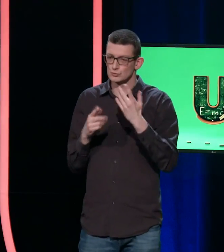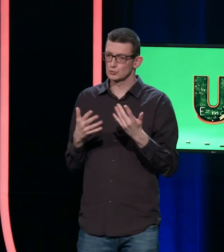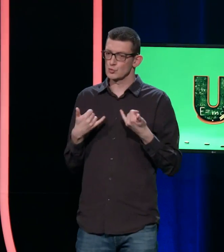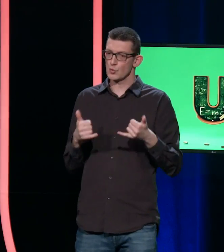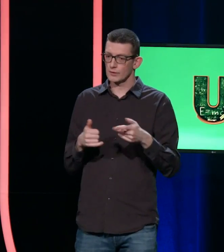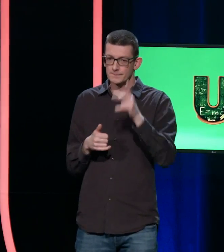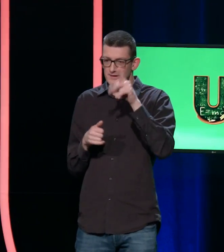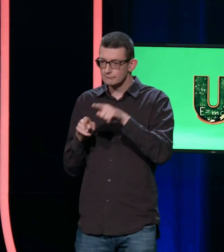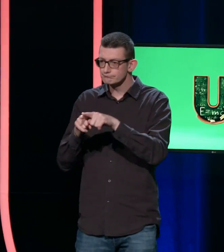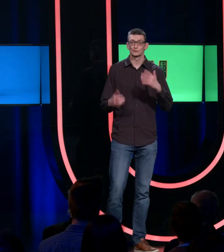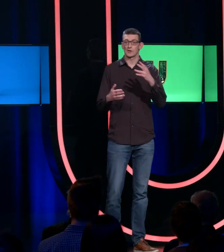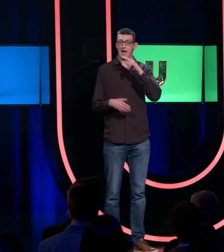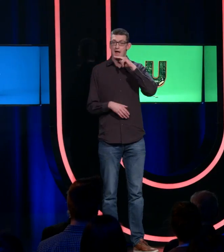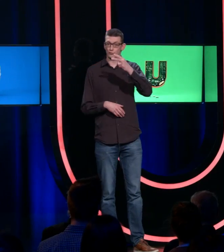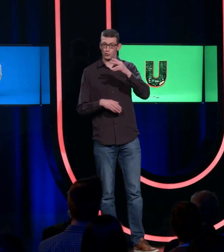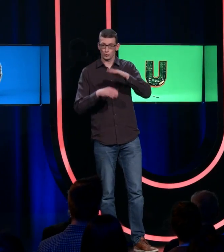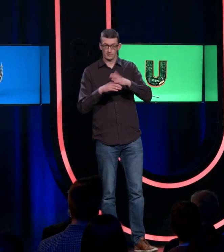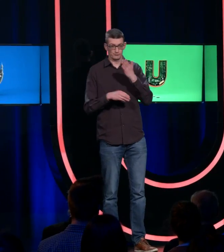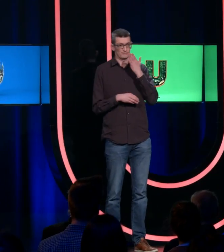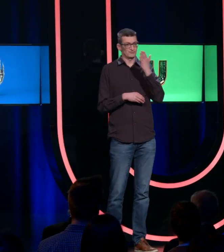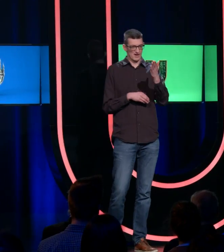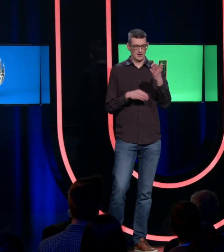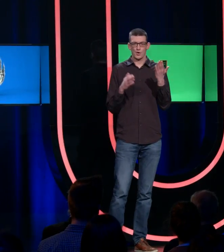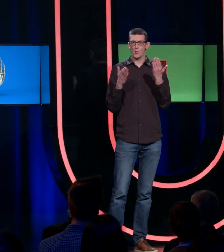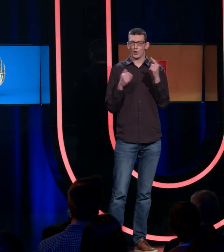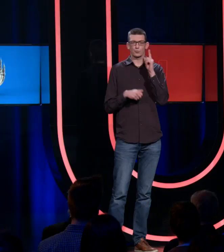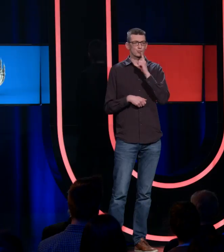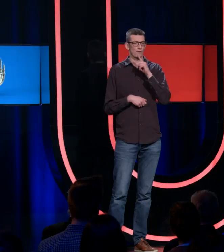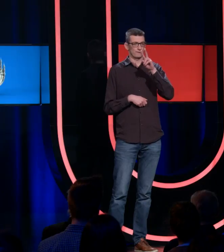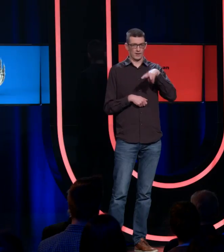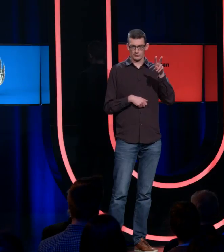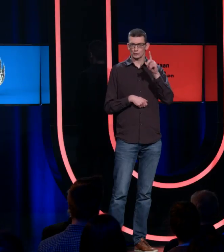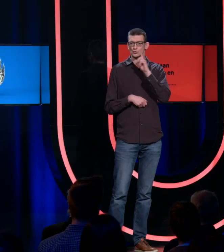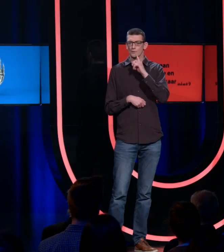Dus, het antwoord op de vraag: hoe komt het dat Vlaamse doven en Nederlandse doven